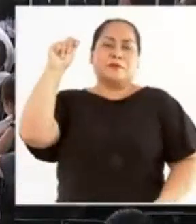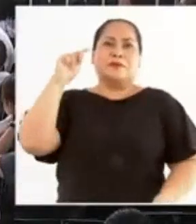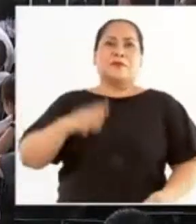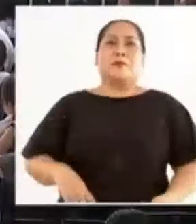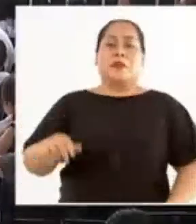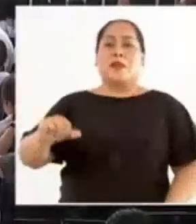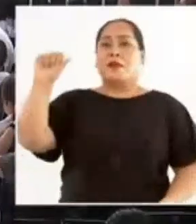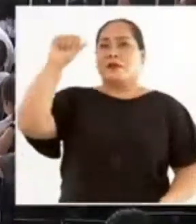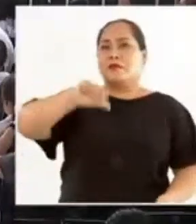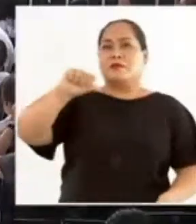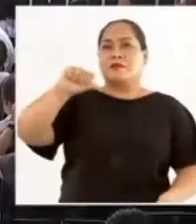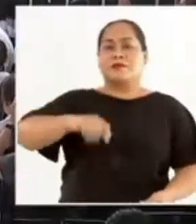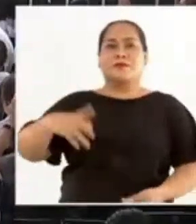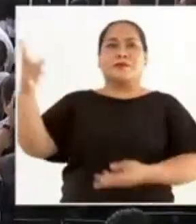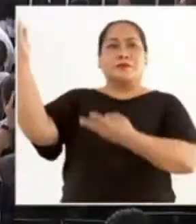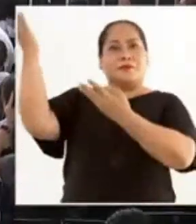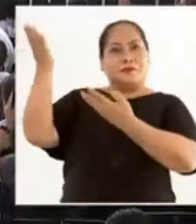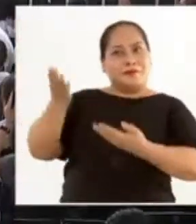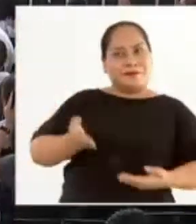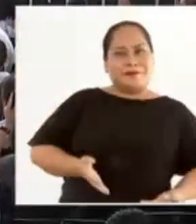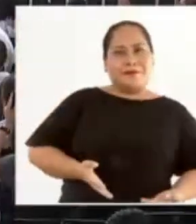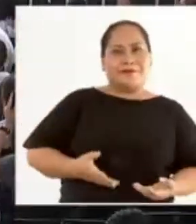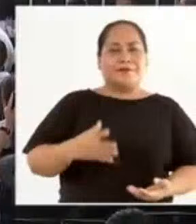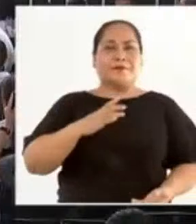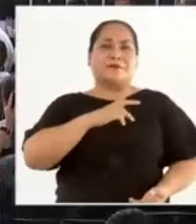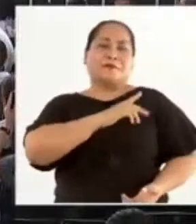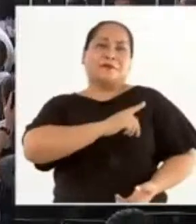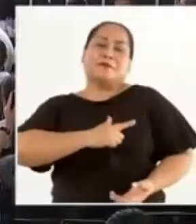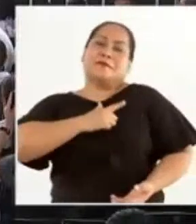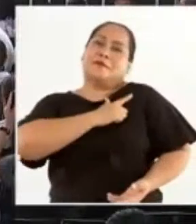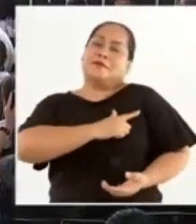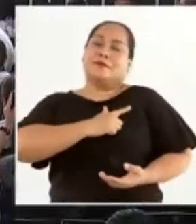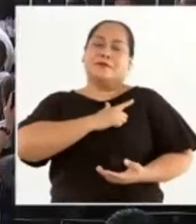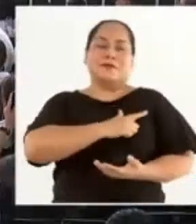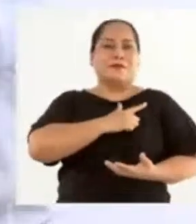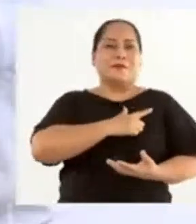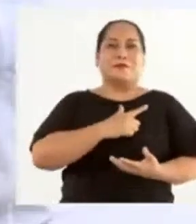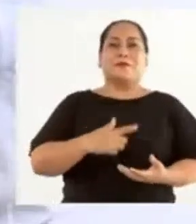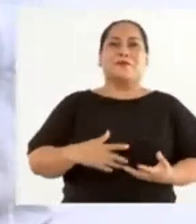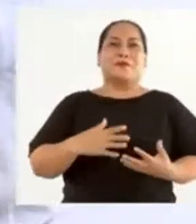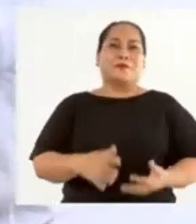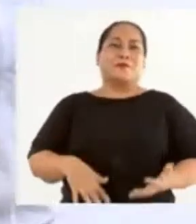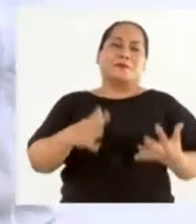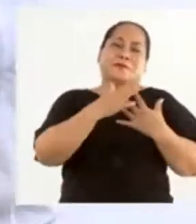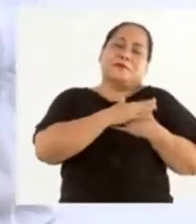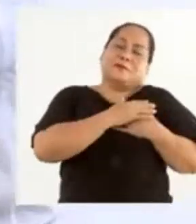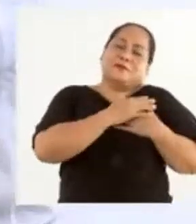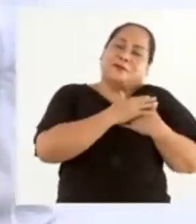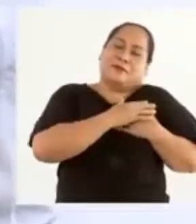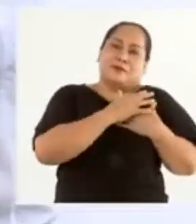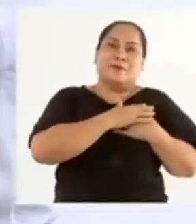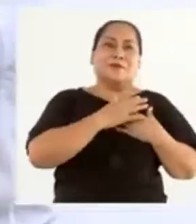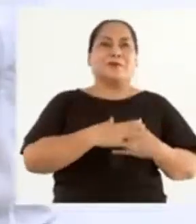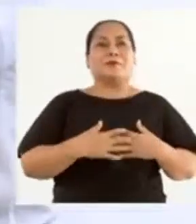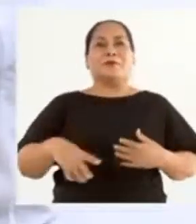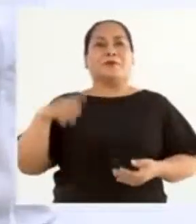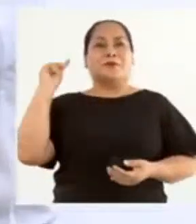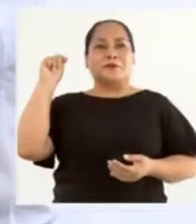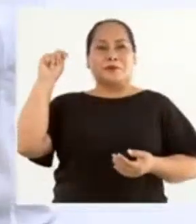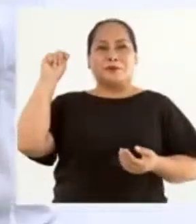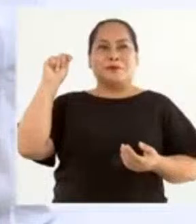los brazos abiertos y con toda la calidez que nace del corazón del trópico. Pero sepa usted, estimada